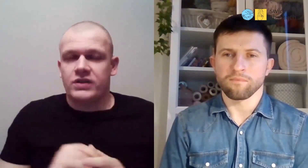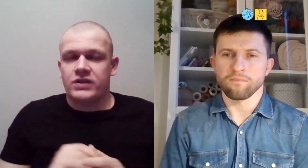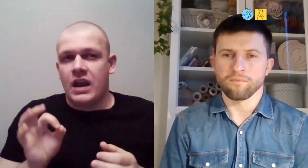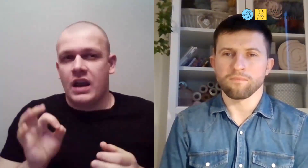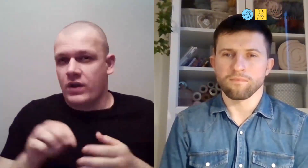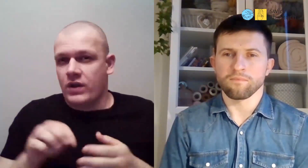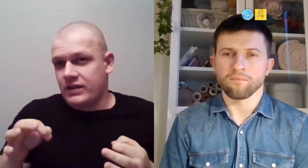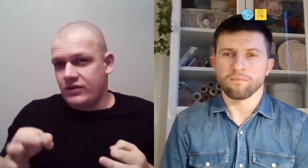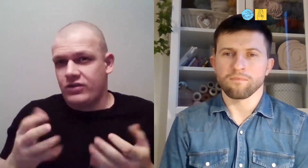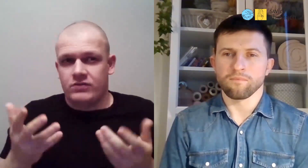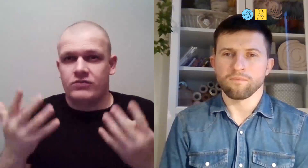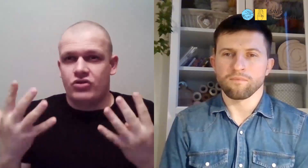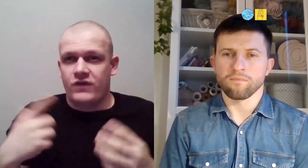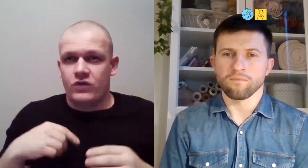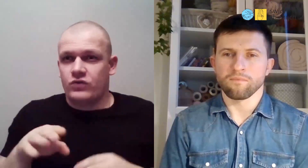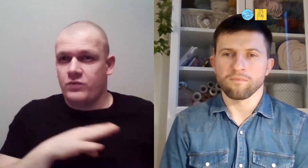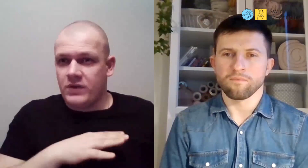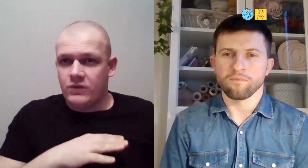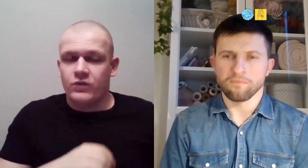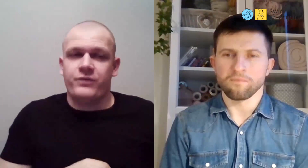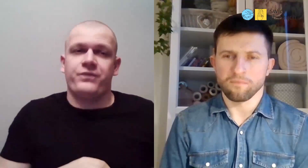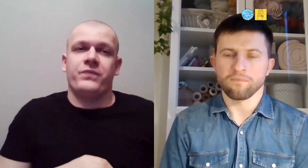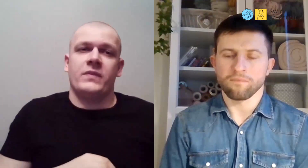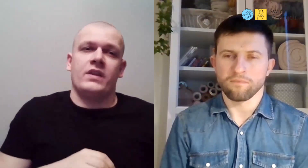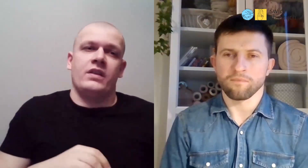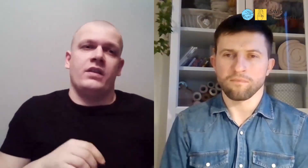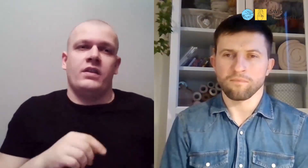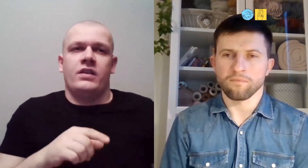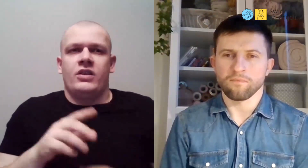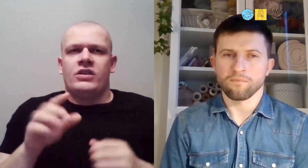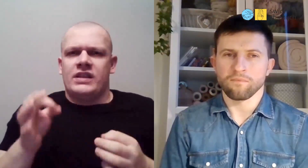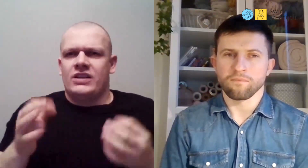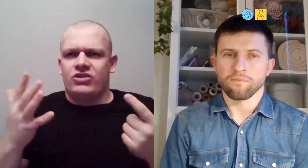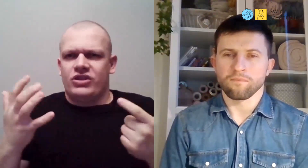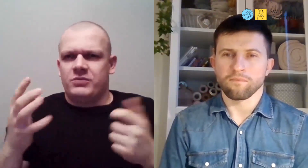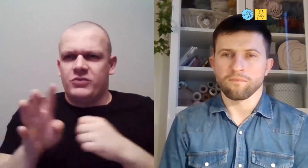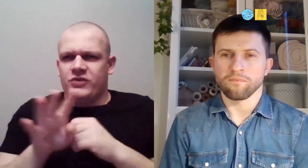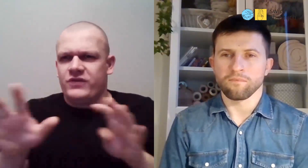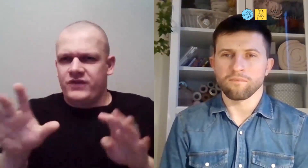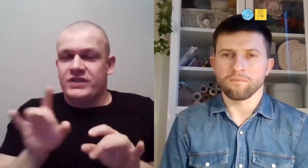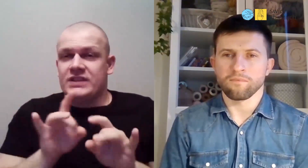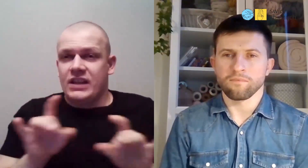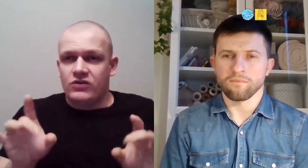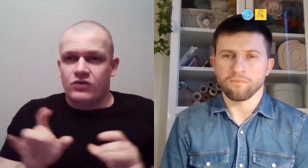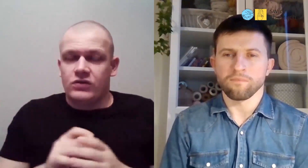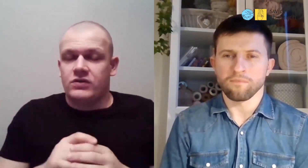Zmarło łącznie 9 osób (dane z dnia 24 marca 2020 r.). Teraz 799 osób zakażonych,